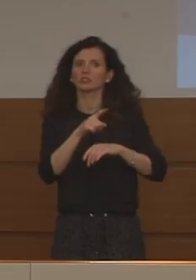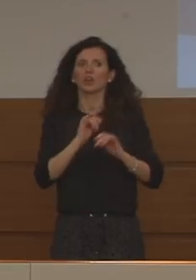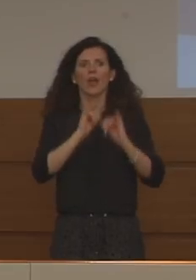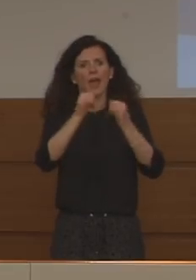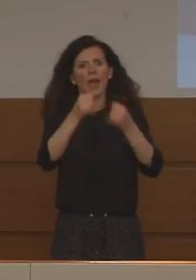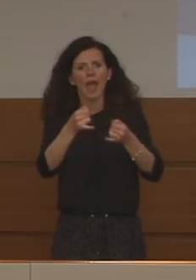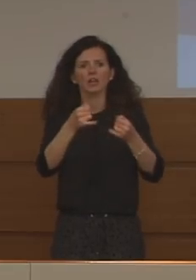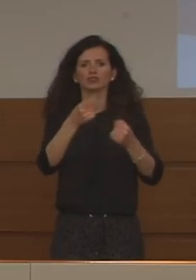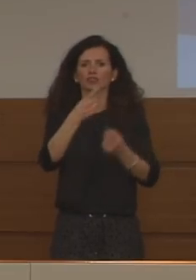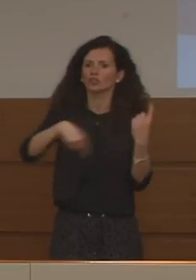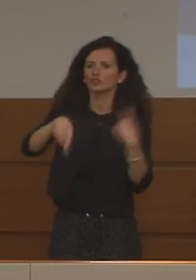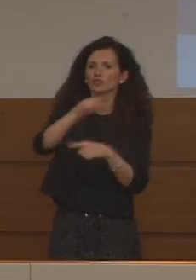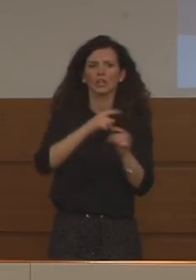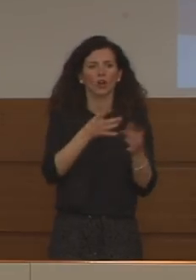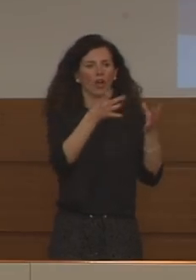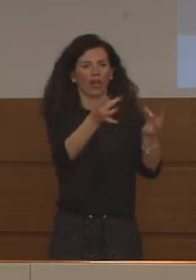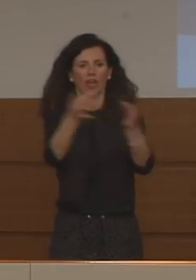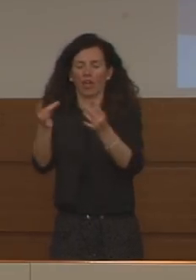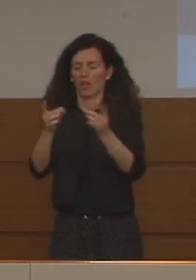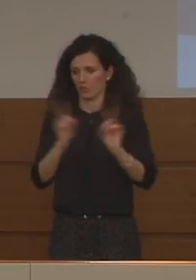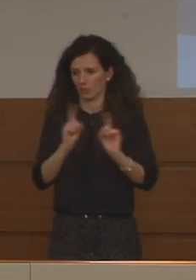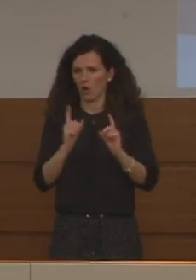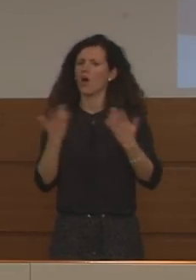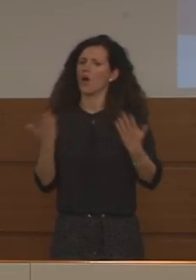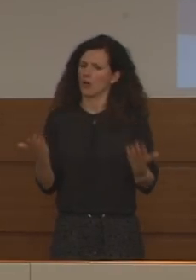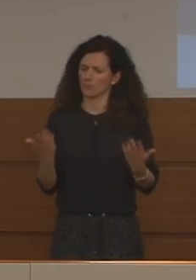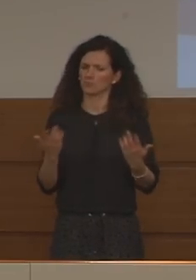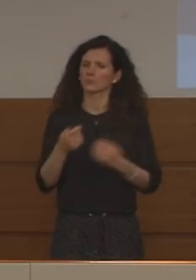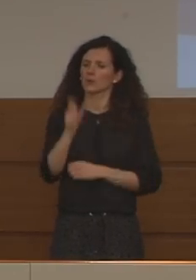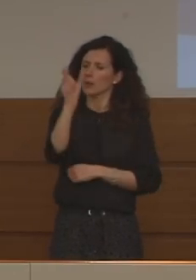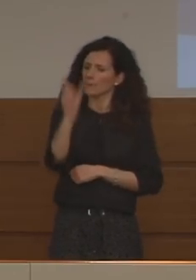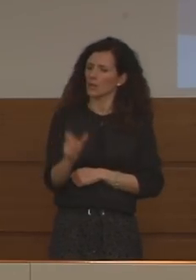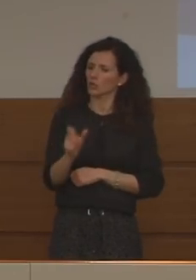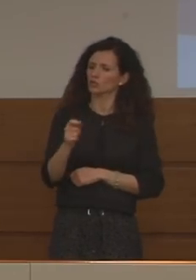Ecco, al di là di quello che il singolo cittadino può fare, abbiamo visto che